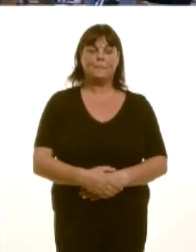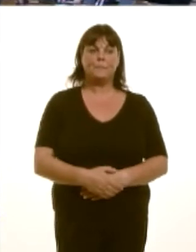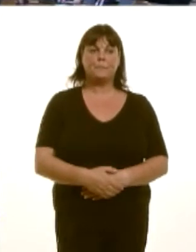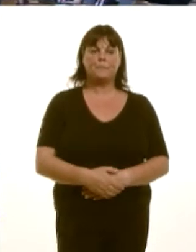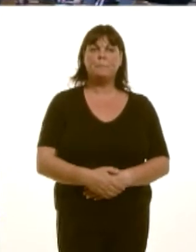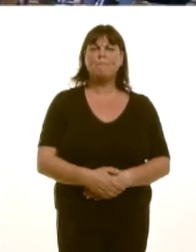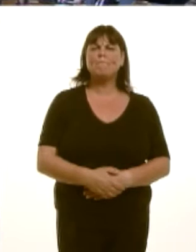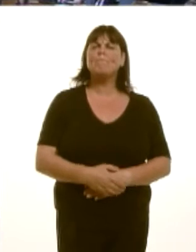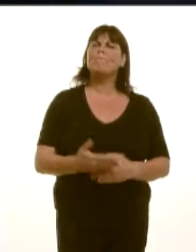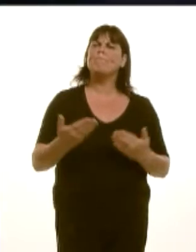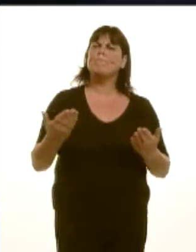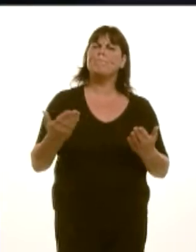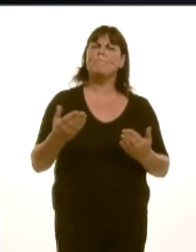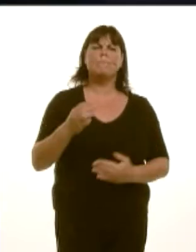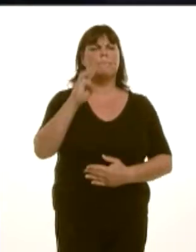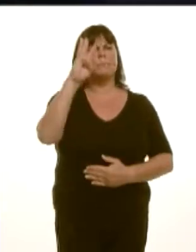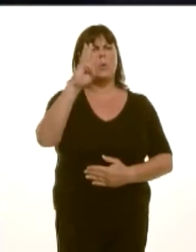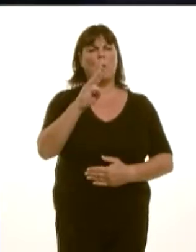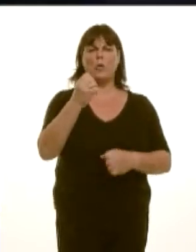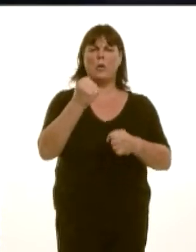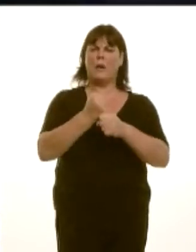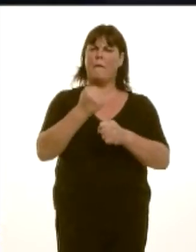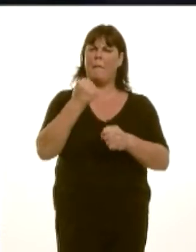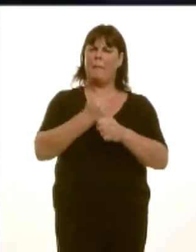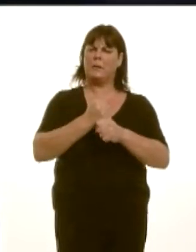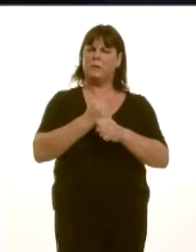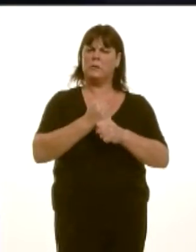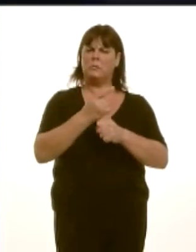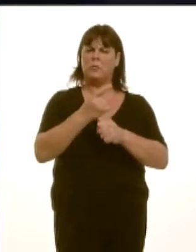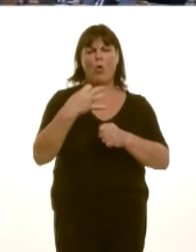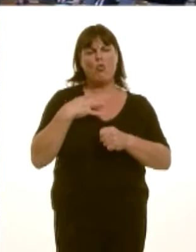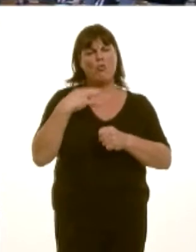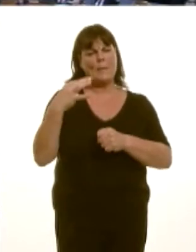llawn o fewn cyrff traws-Brydeinig a rhyngwladol? OAQ(4)1842(FM) Carwyn Jones: Mae Cymru yn cael ei chynrychioli